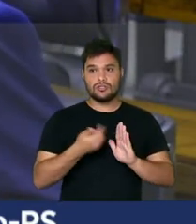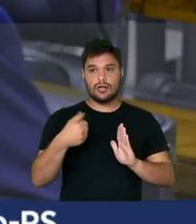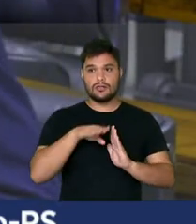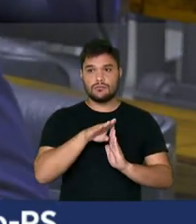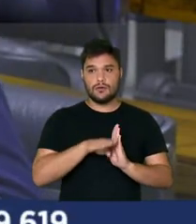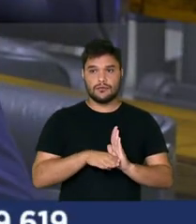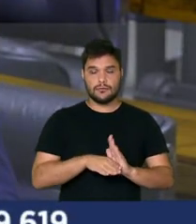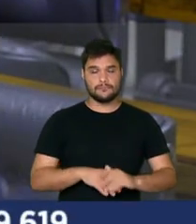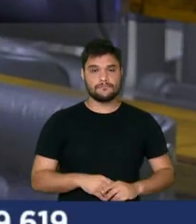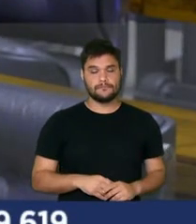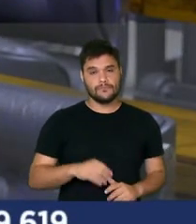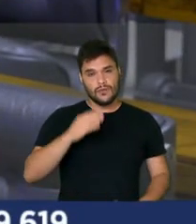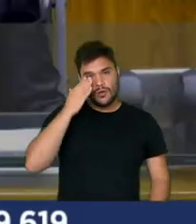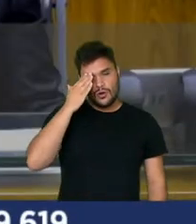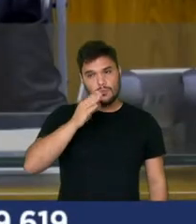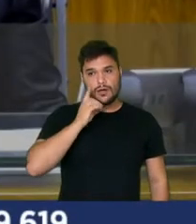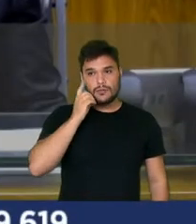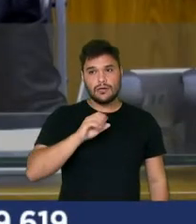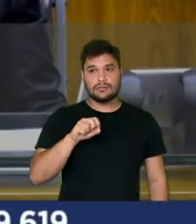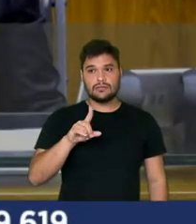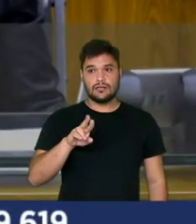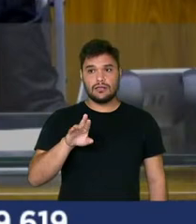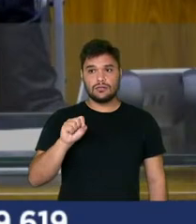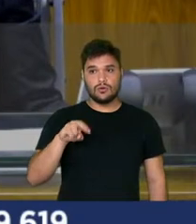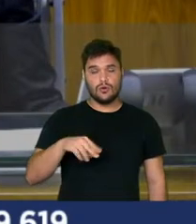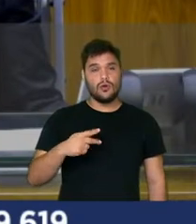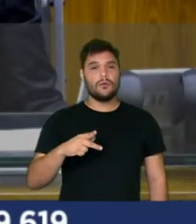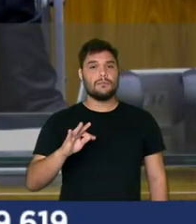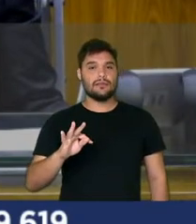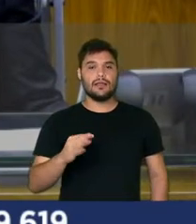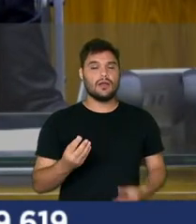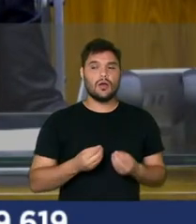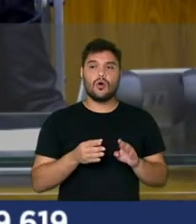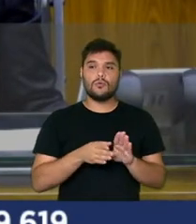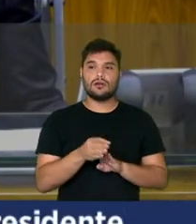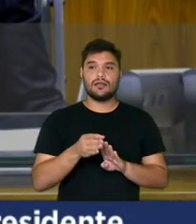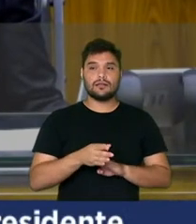PAUTA APRESENTADA PELO NOVO. -- ESSE BLOCO TODO É FAVORÁVEL, REQUERIMENTO DE RETIRADA DE PAUTA.